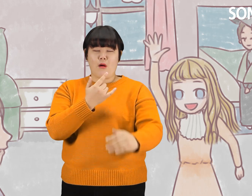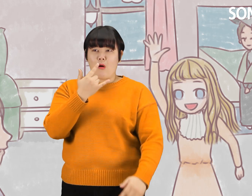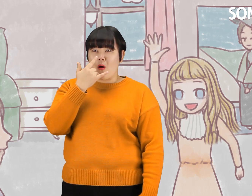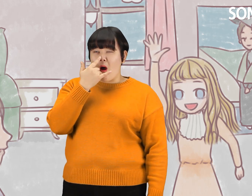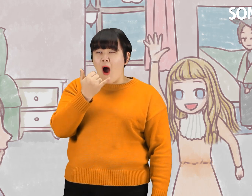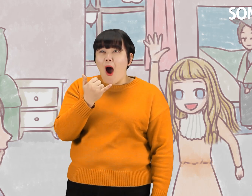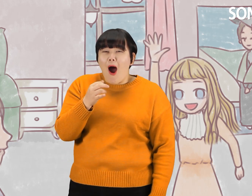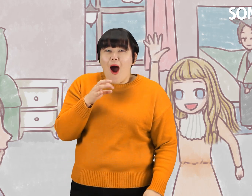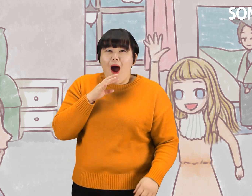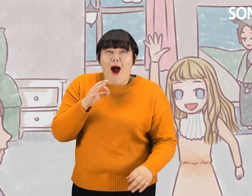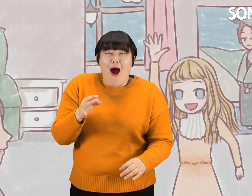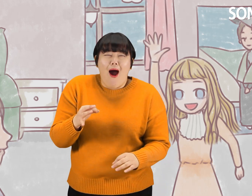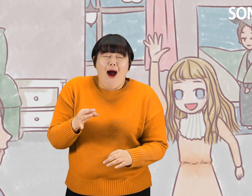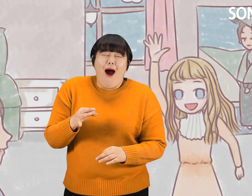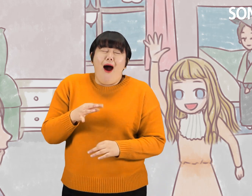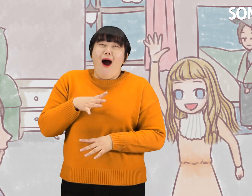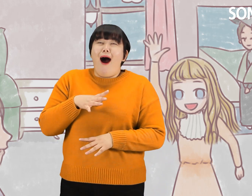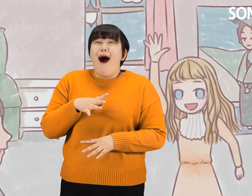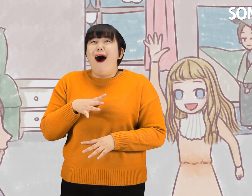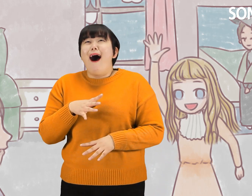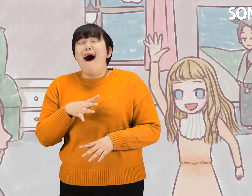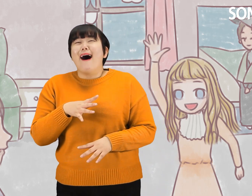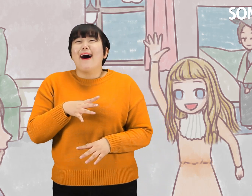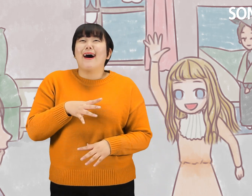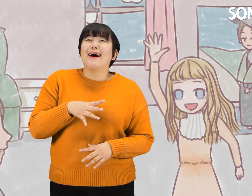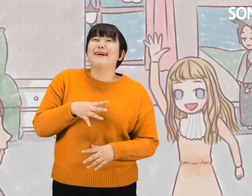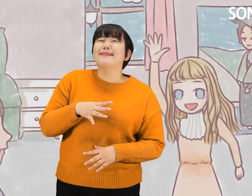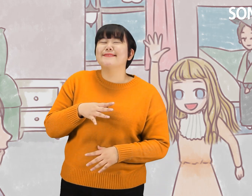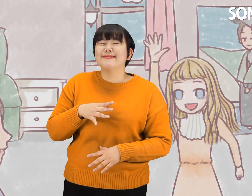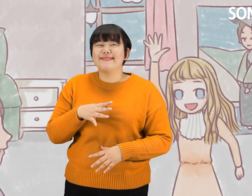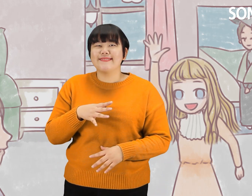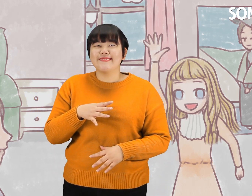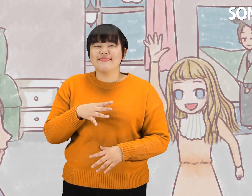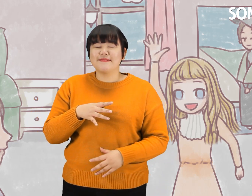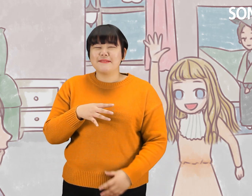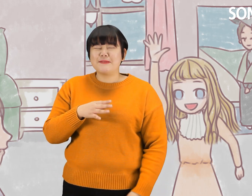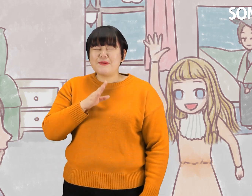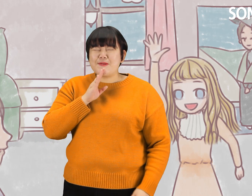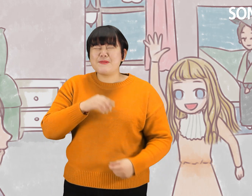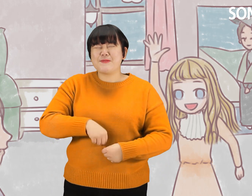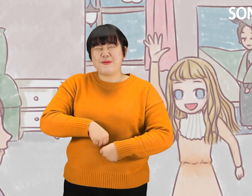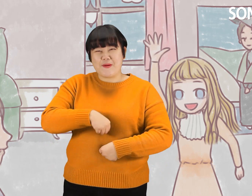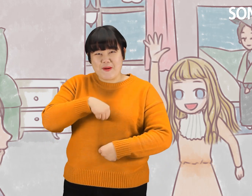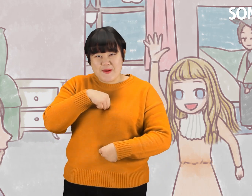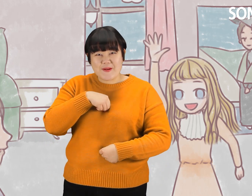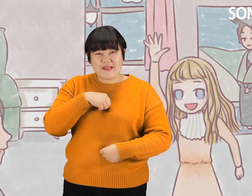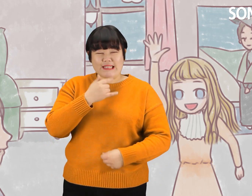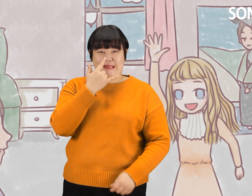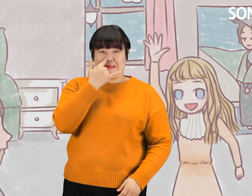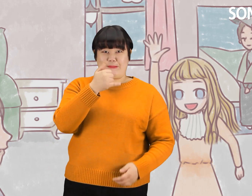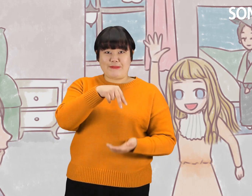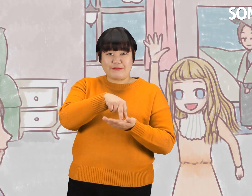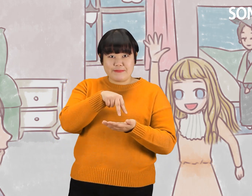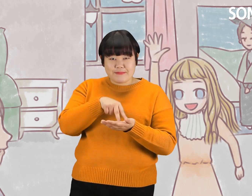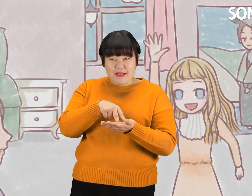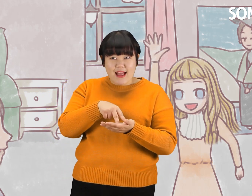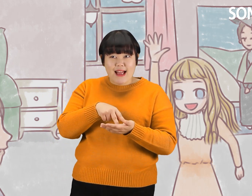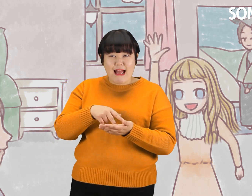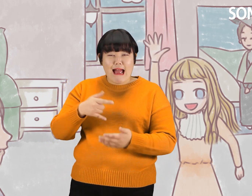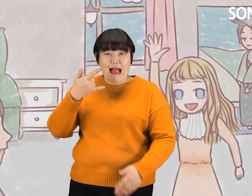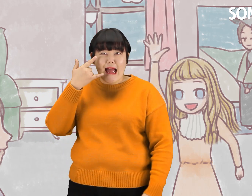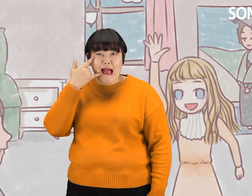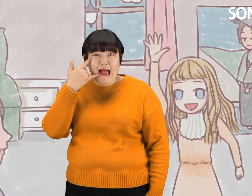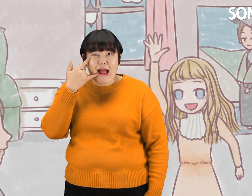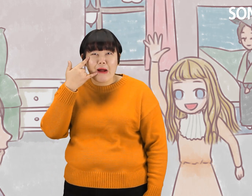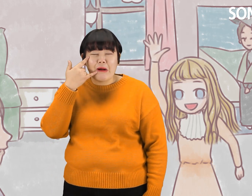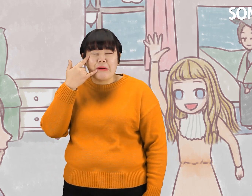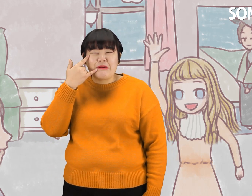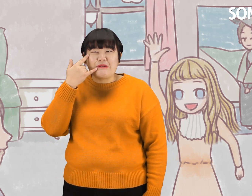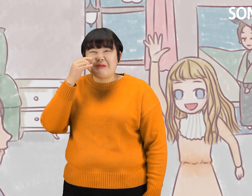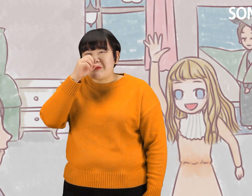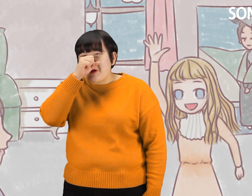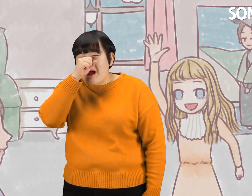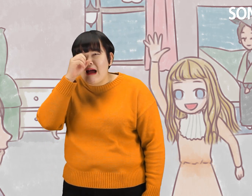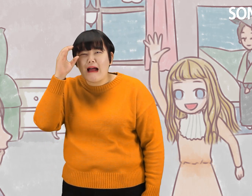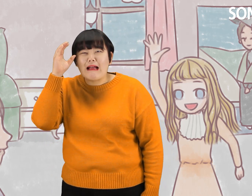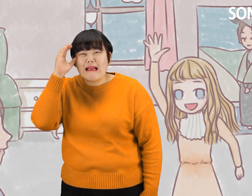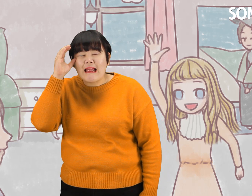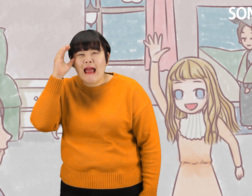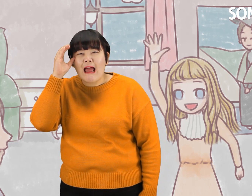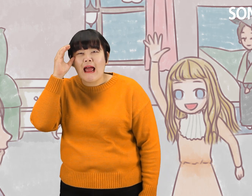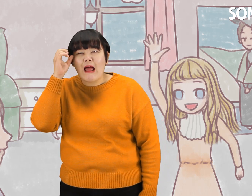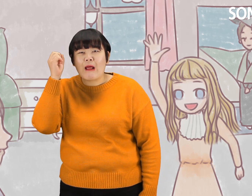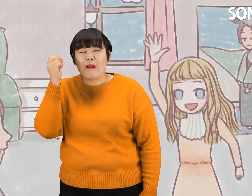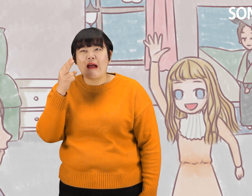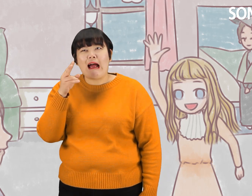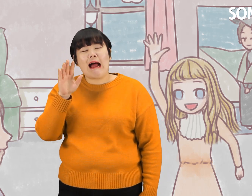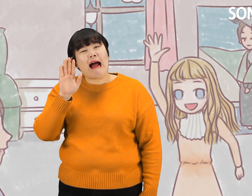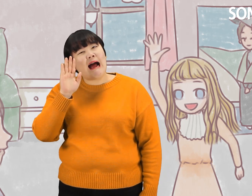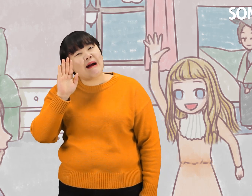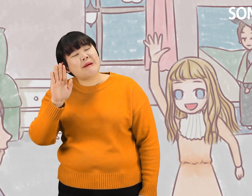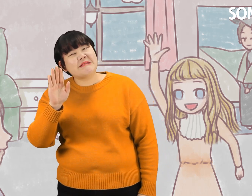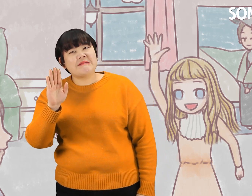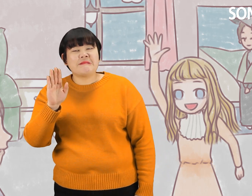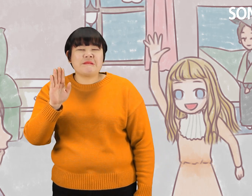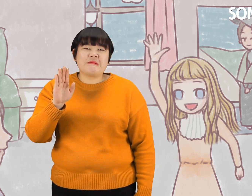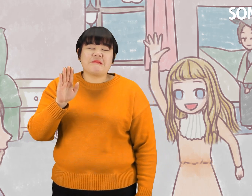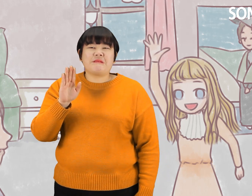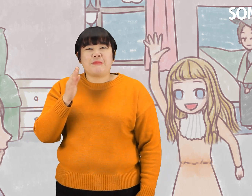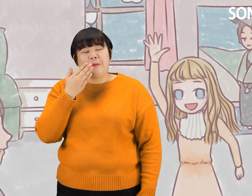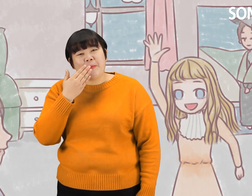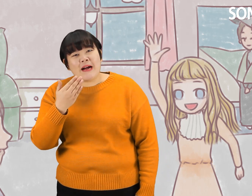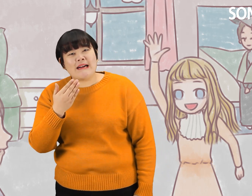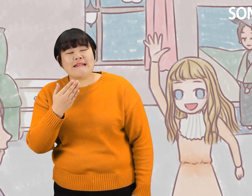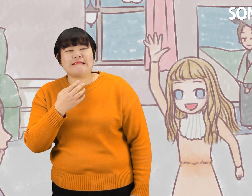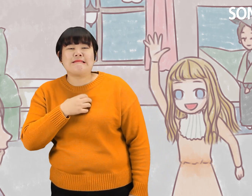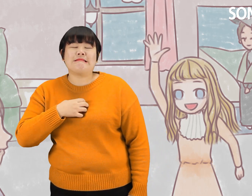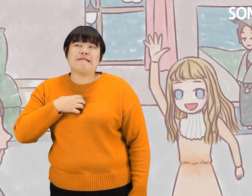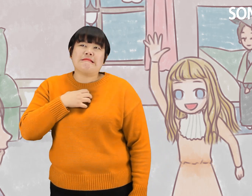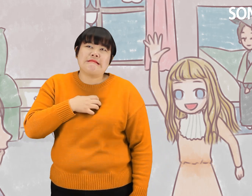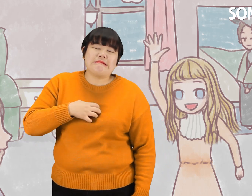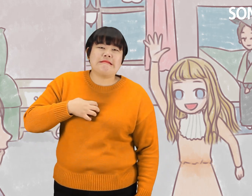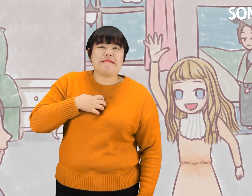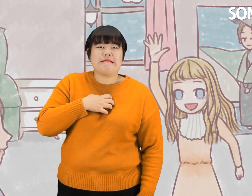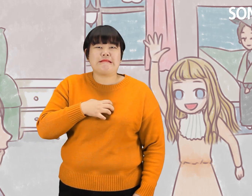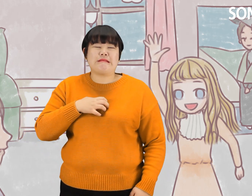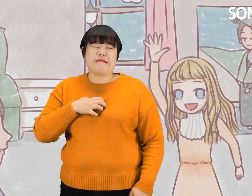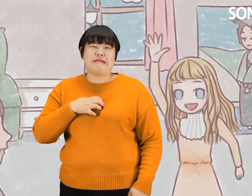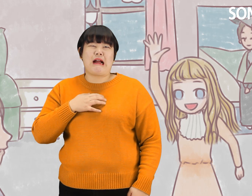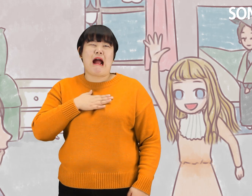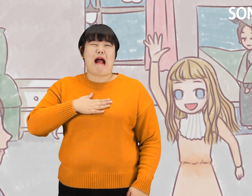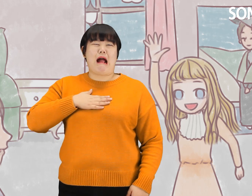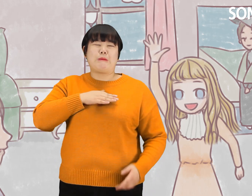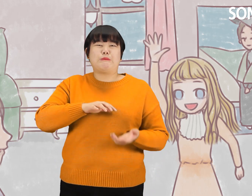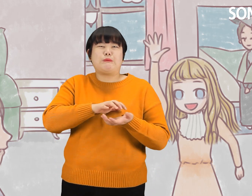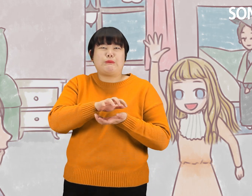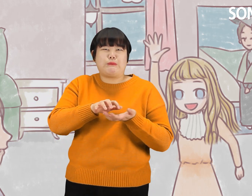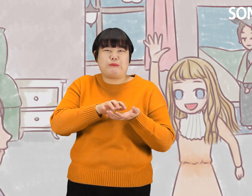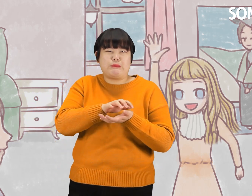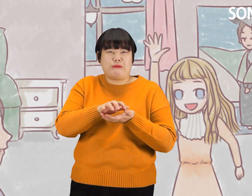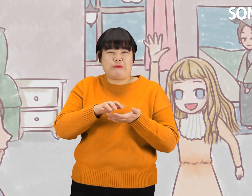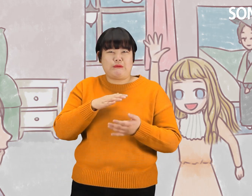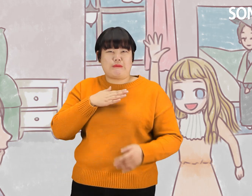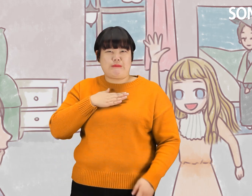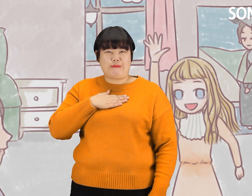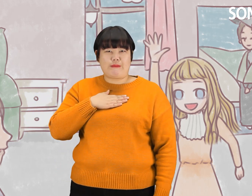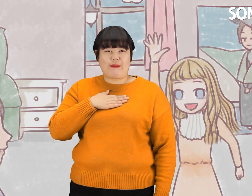ケラー夫婦はヘレンが好きれただろうという期待と、改善されなかったかもしれないという不安が入り混じっていた。